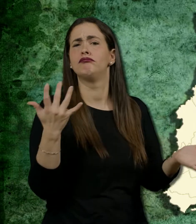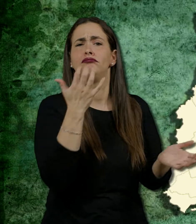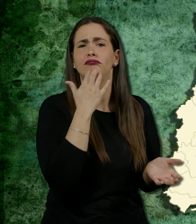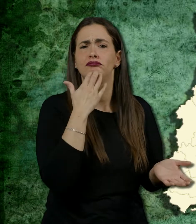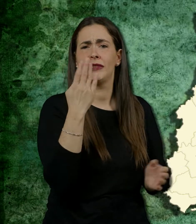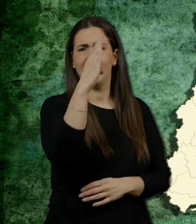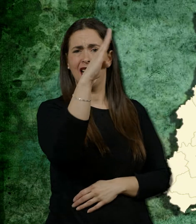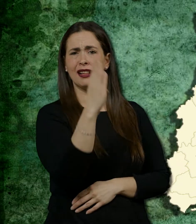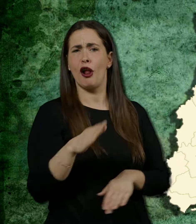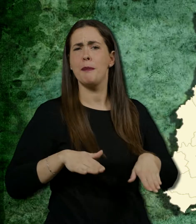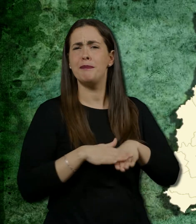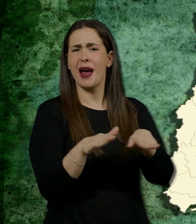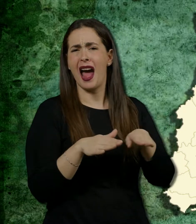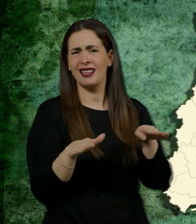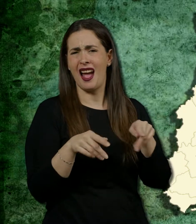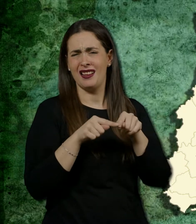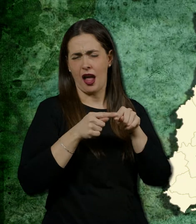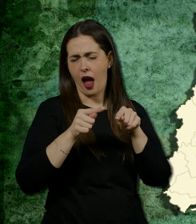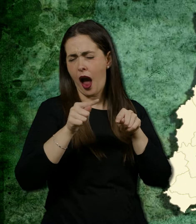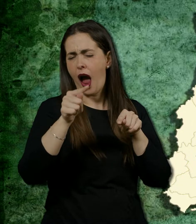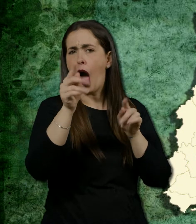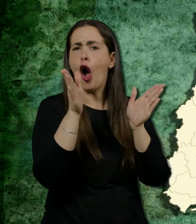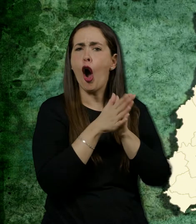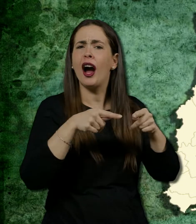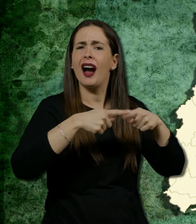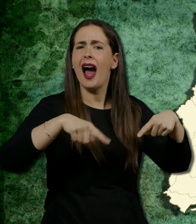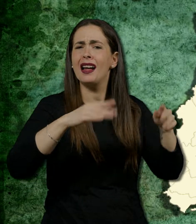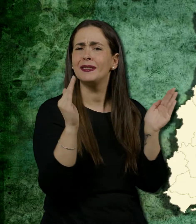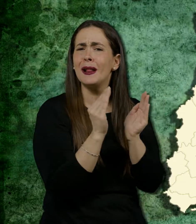la seva proposta de lleure ofereix un ampli ventall de possibilitats,